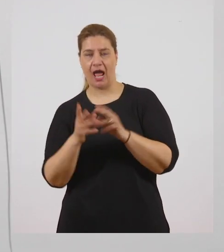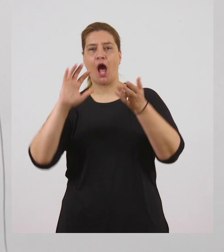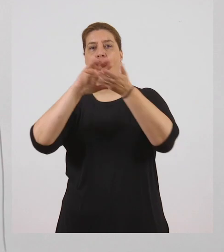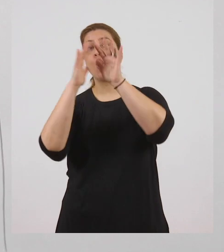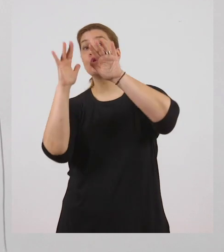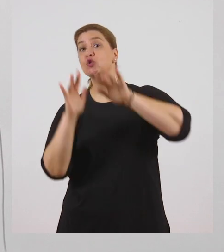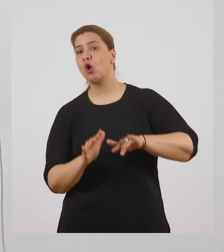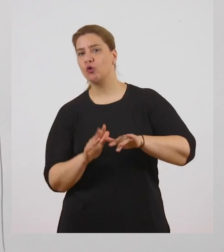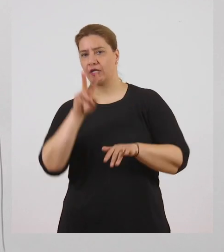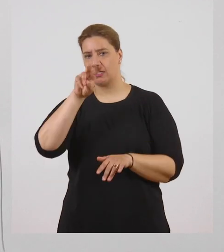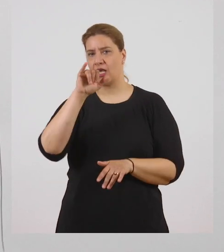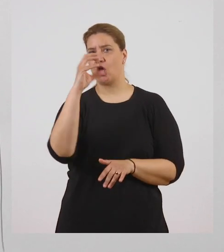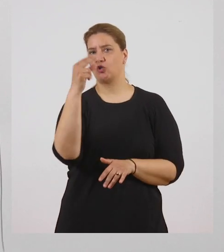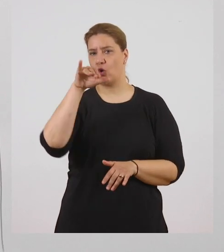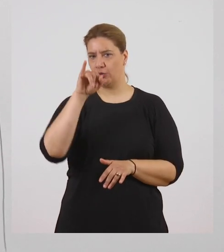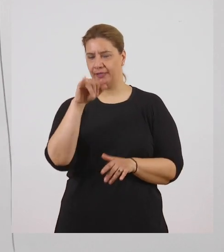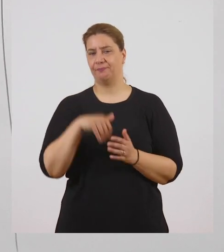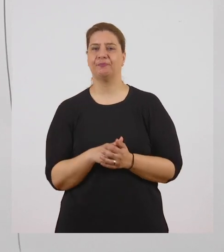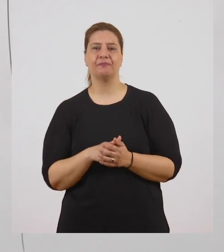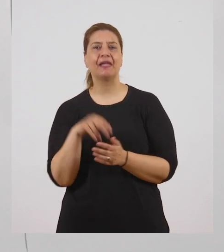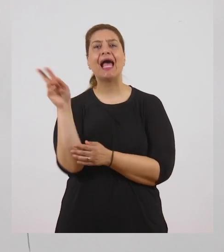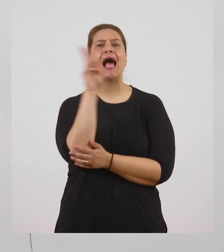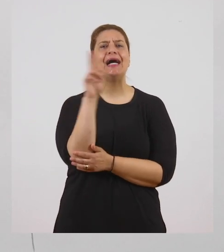Εδώ μπορούμε να βάλουμε το ρήμα χιονίζει,